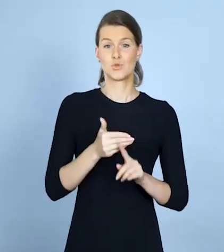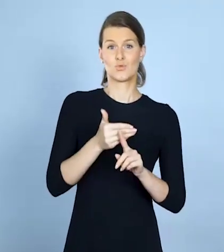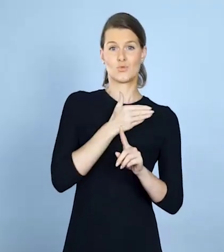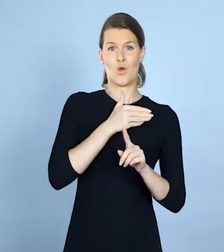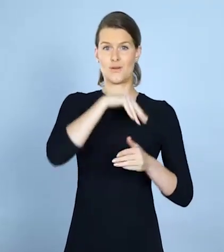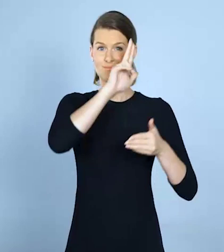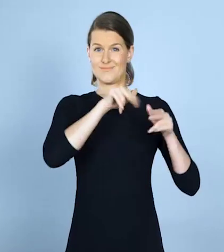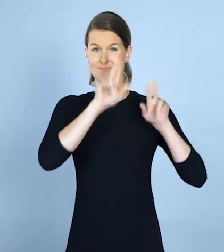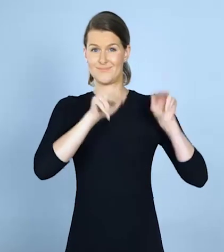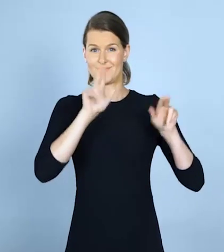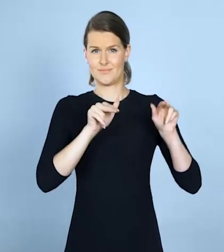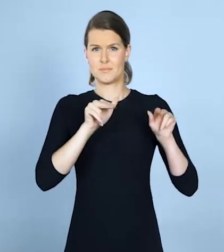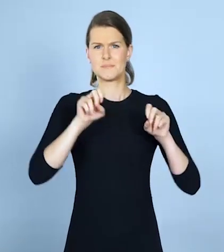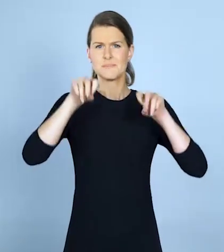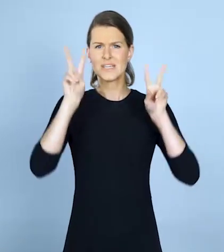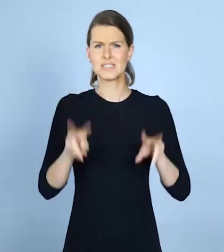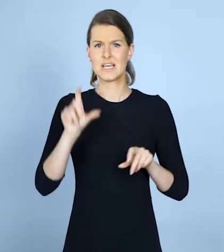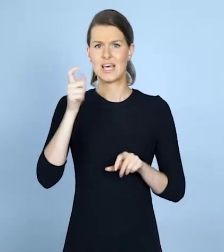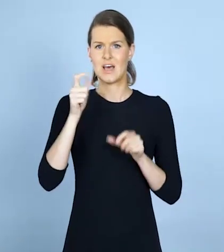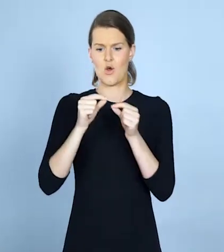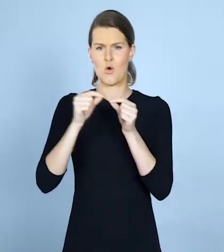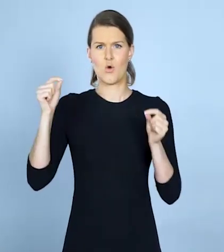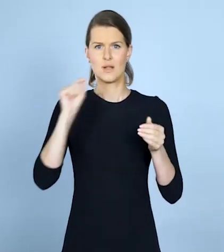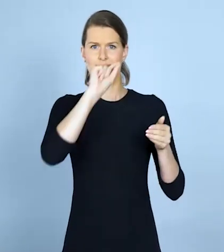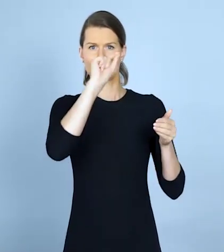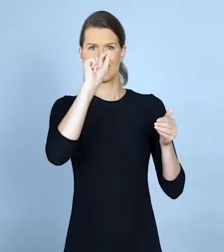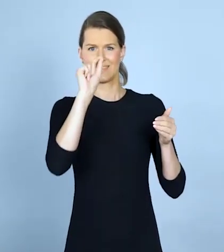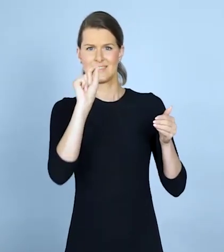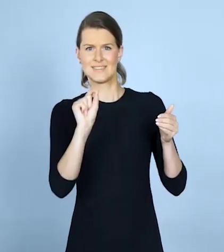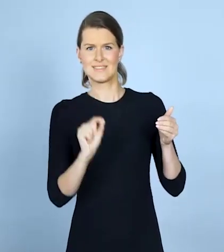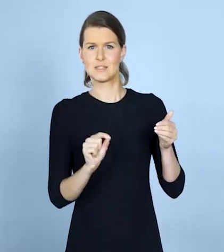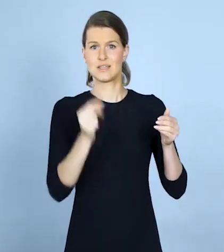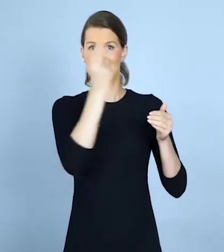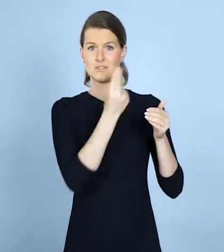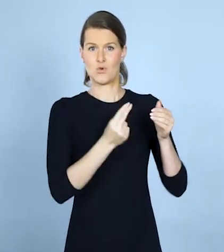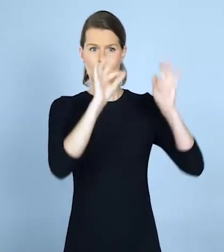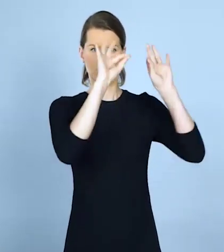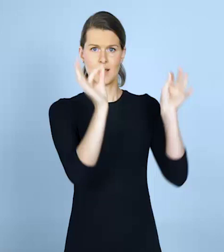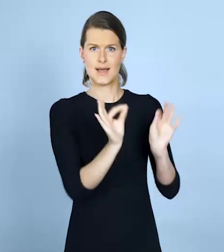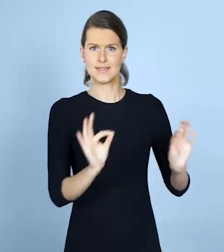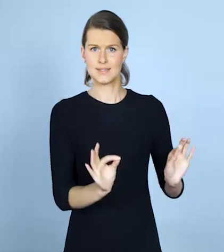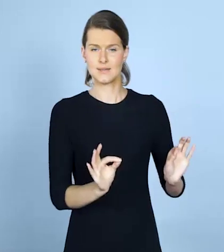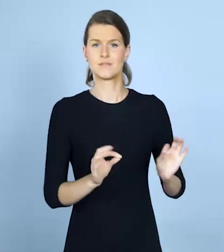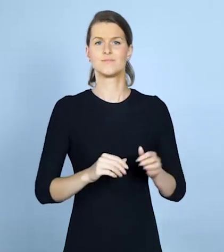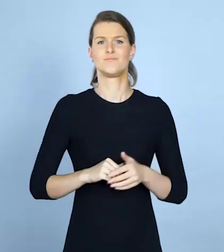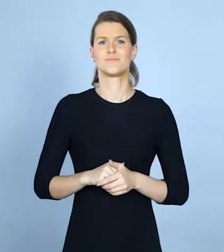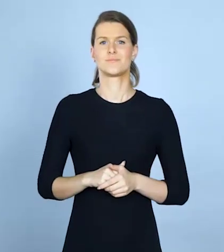Предварительный рисунок (прорись) - специальной иглой процарапывался на сухом грунте.